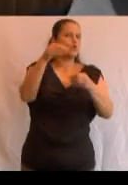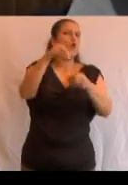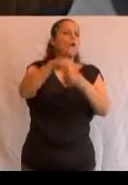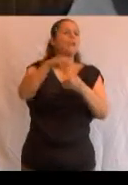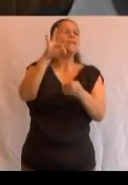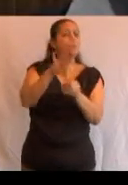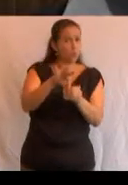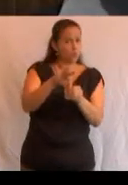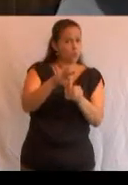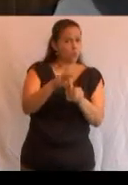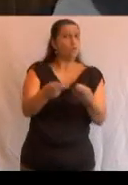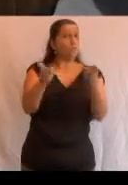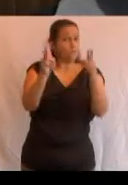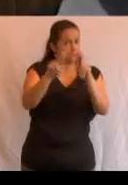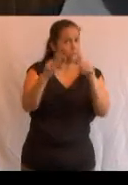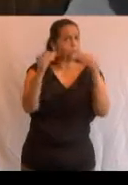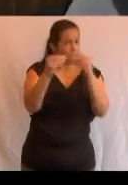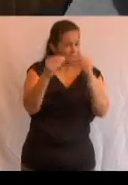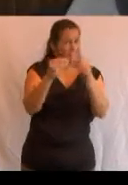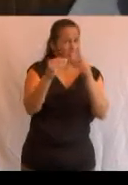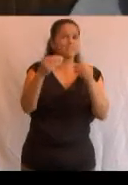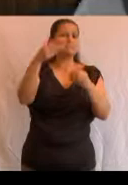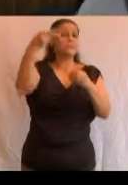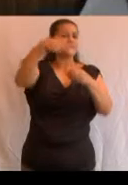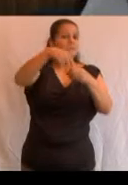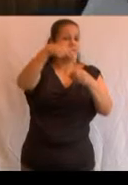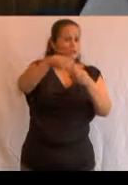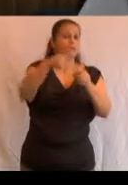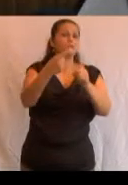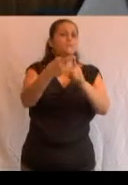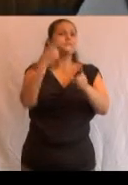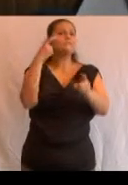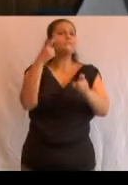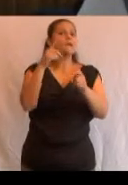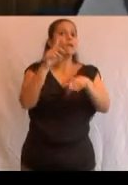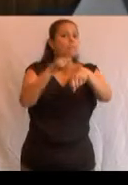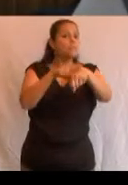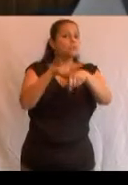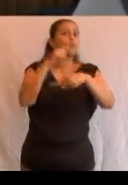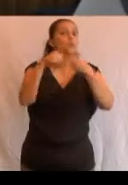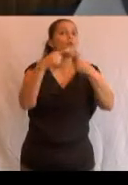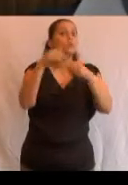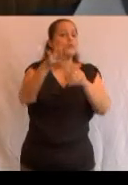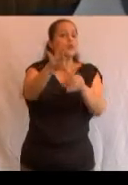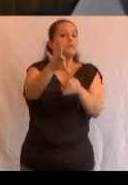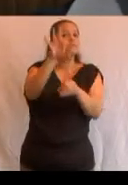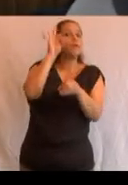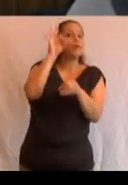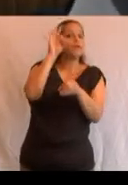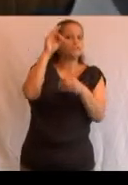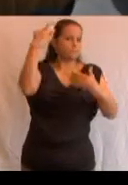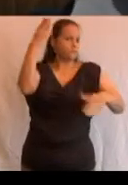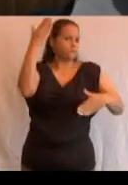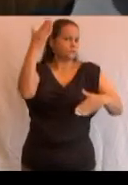sino que debe ser también una participación desde el momento mismo que se elige inclusive los candidatos participar ahí